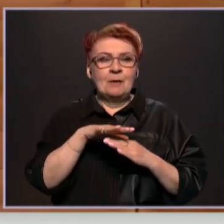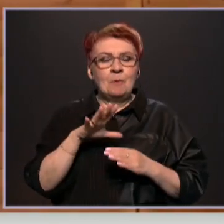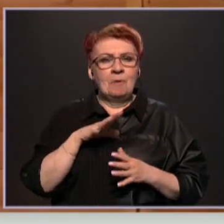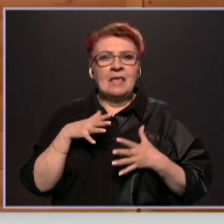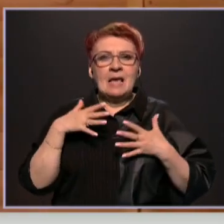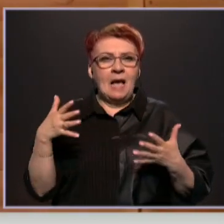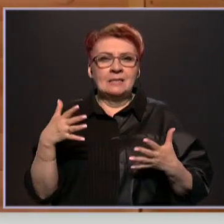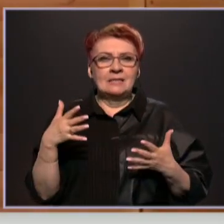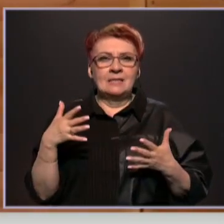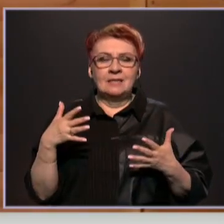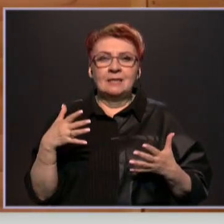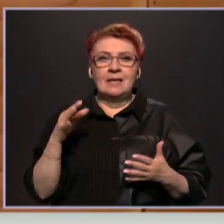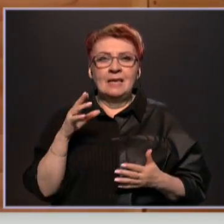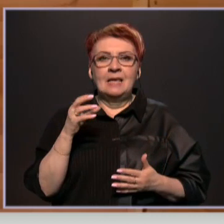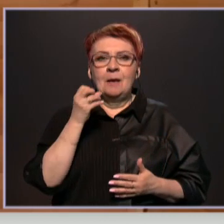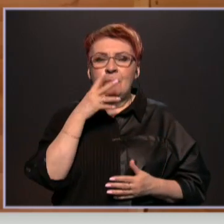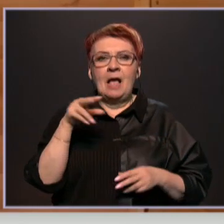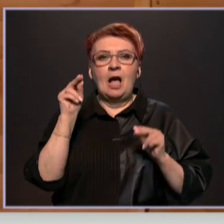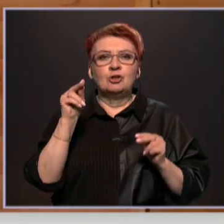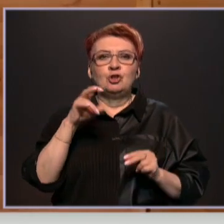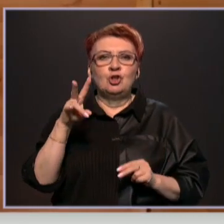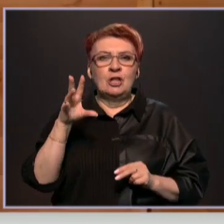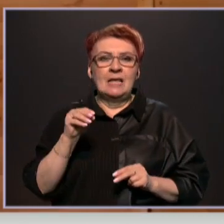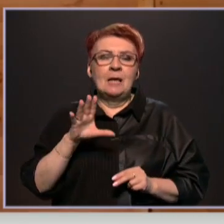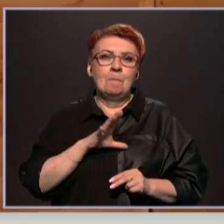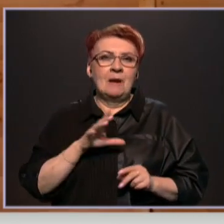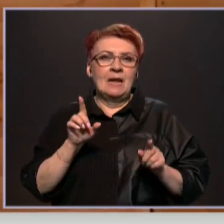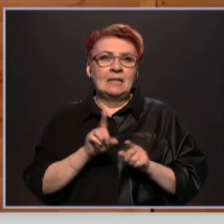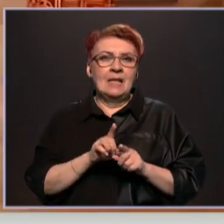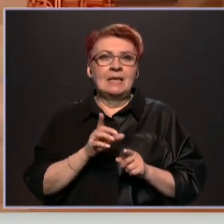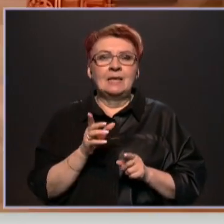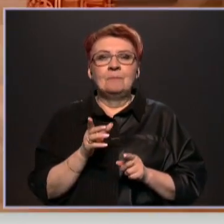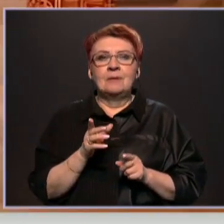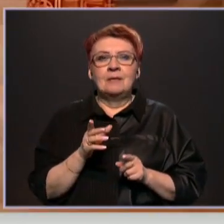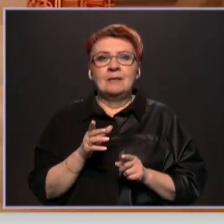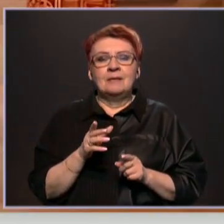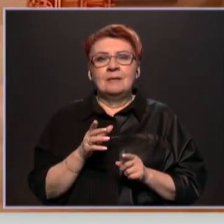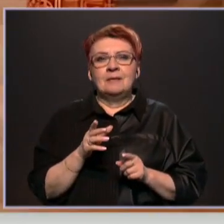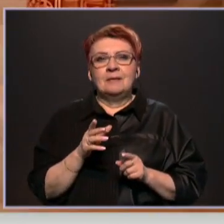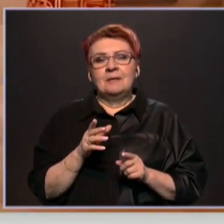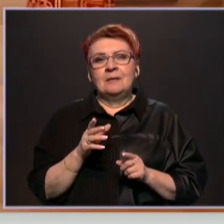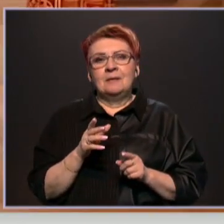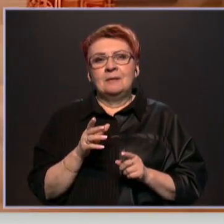размеров и благочинные они фактически более такими маленькими местными архиереями То есть это человек